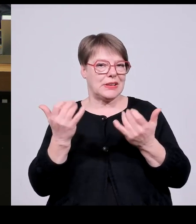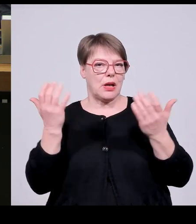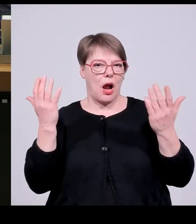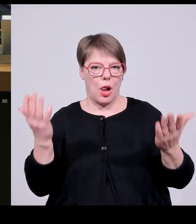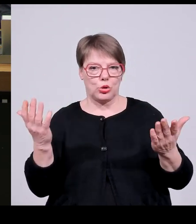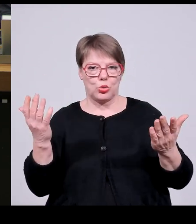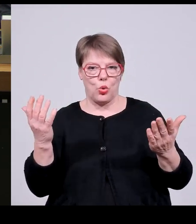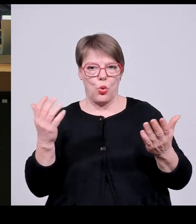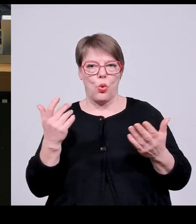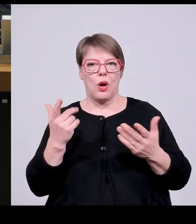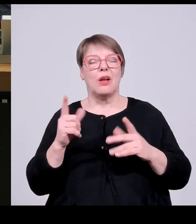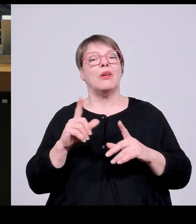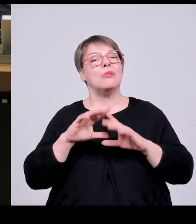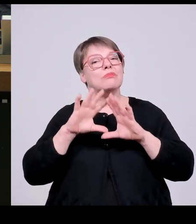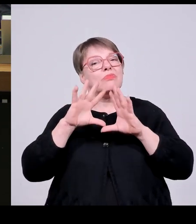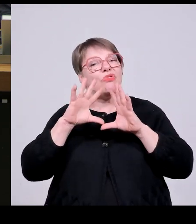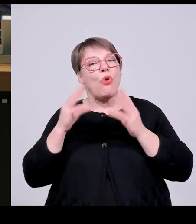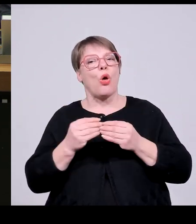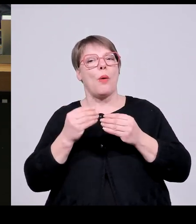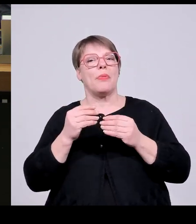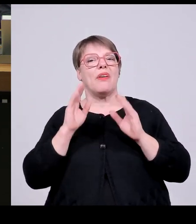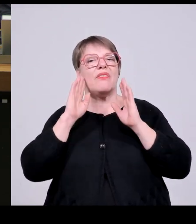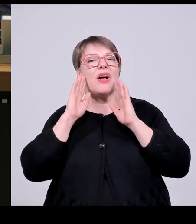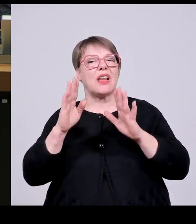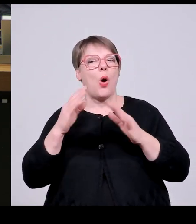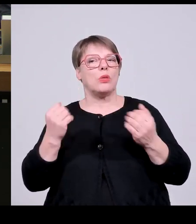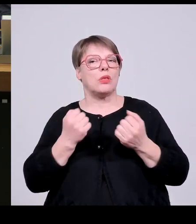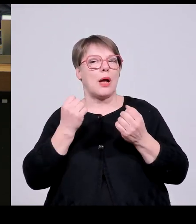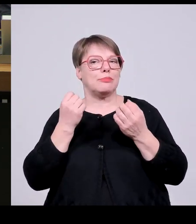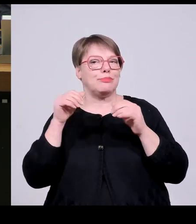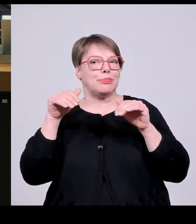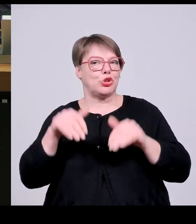natürlich insbesondere verständlich aus Sicht derer, die sich hier mehr erhoffen.